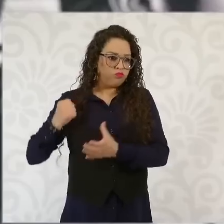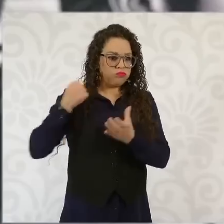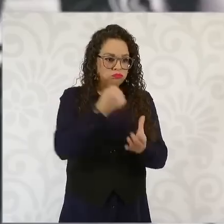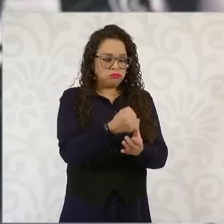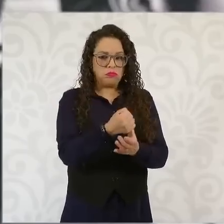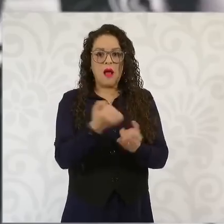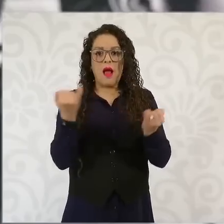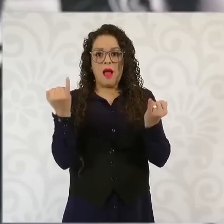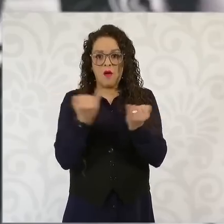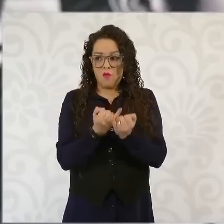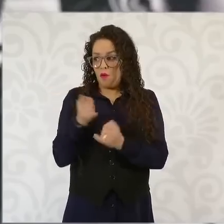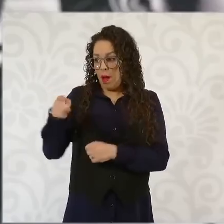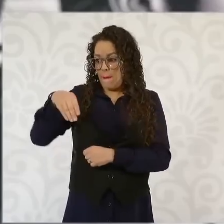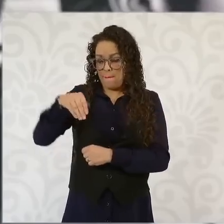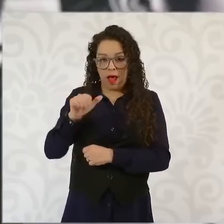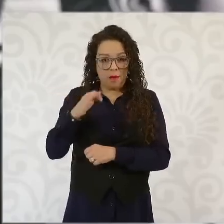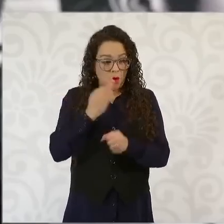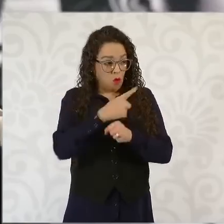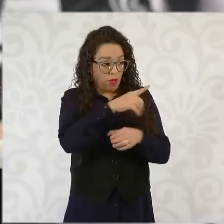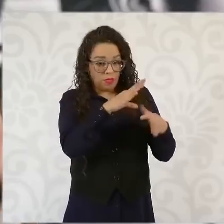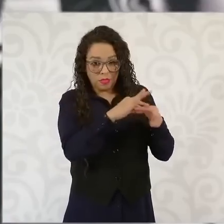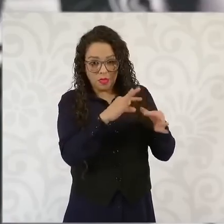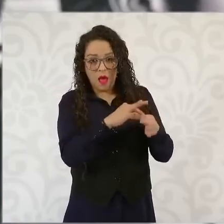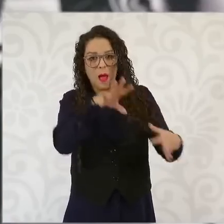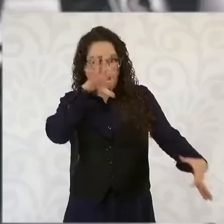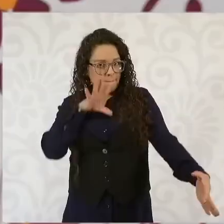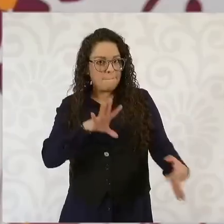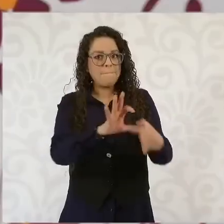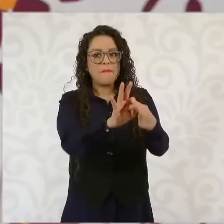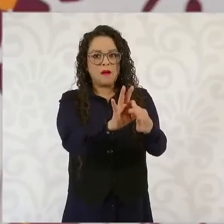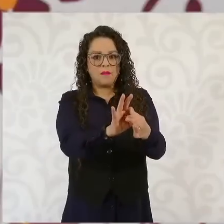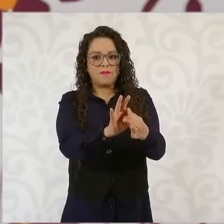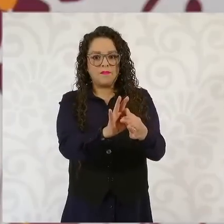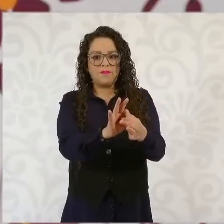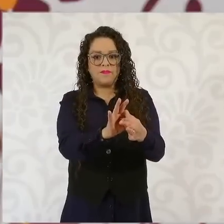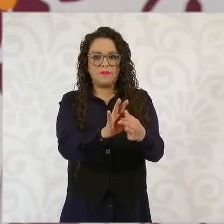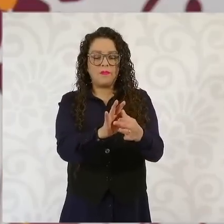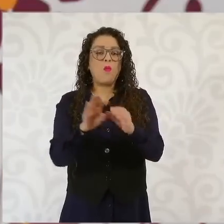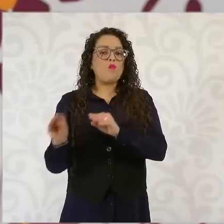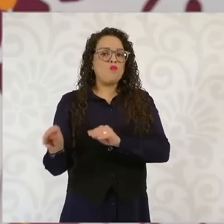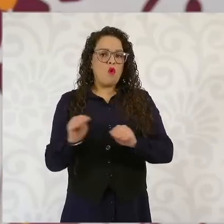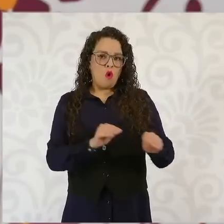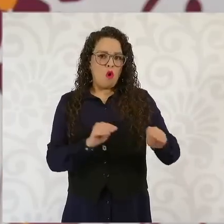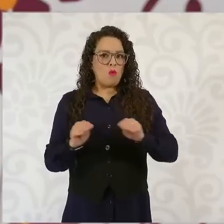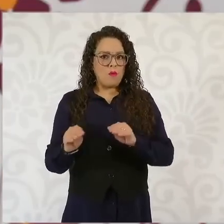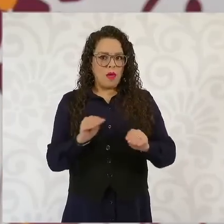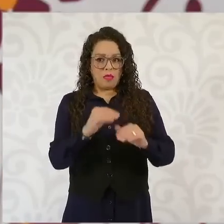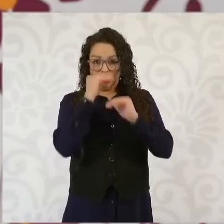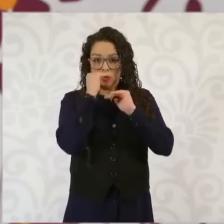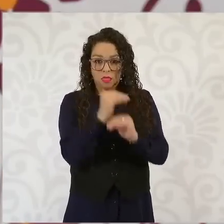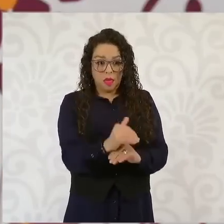la suma que tenemos hasta el día de hoy eso va aumentando también se va moviendo y lo que nos